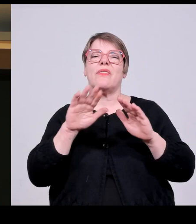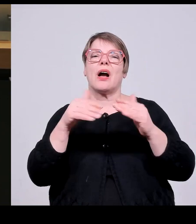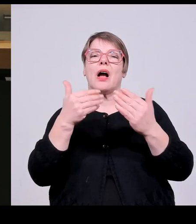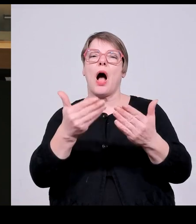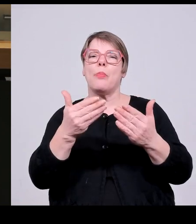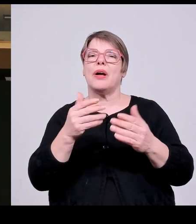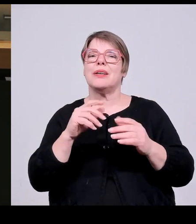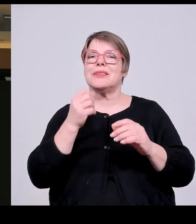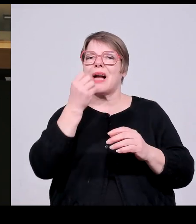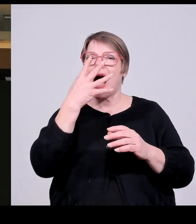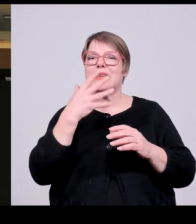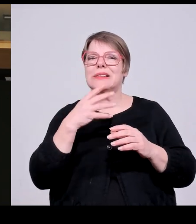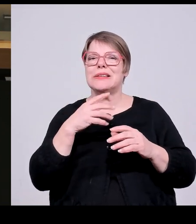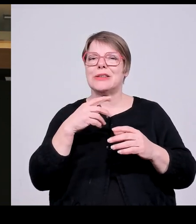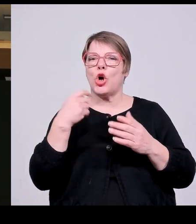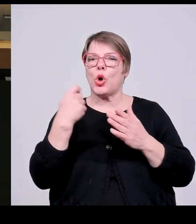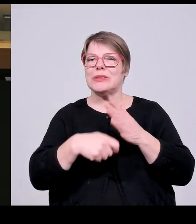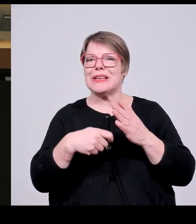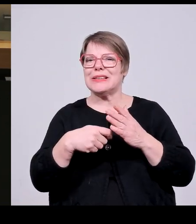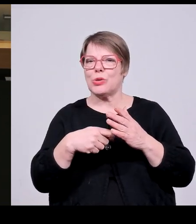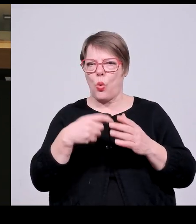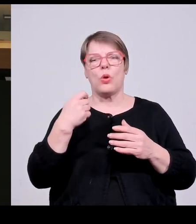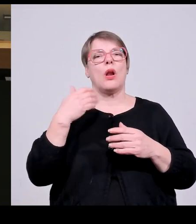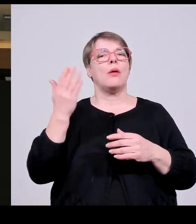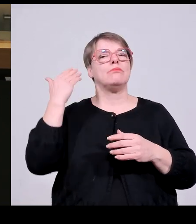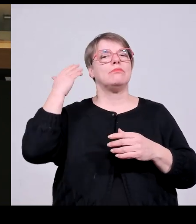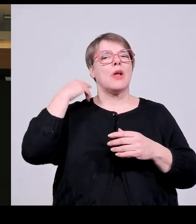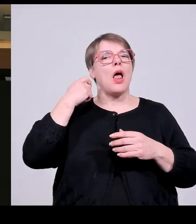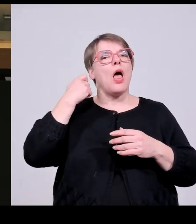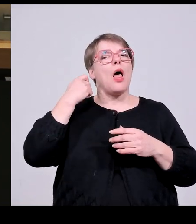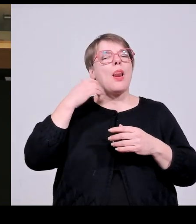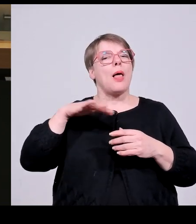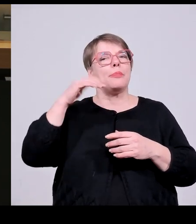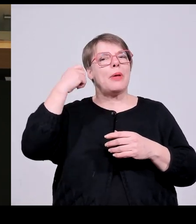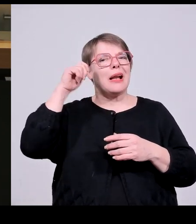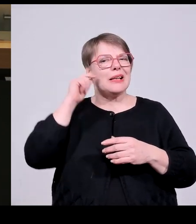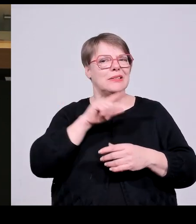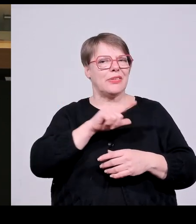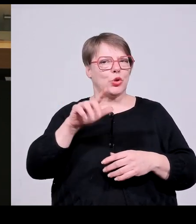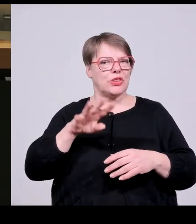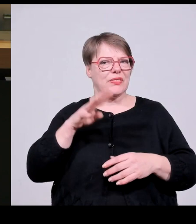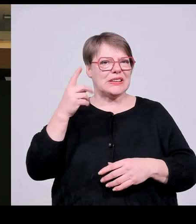Berlin den Senat dazu, den rechtswidrigen Abschluss mit dem Landesbetrieb hinterlassen. Haben Sie das vergessen?